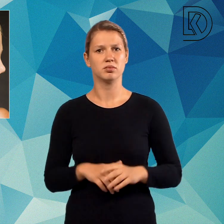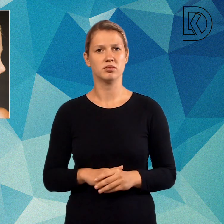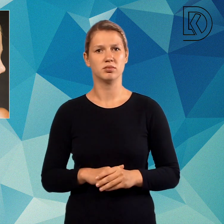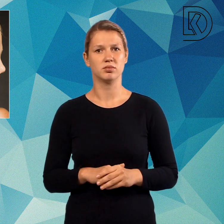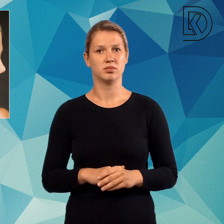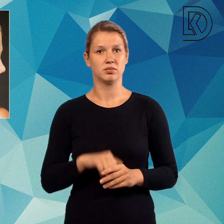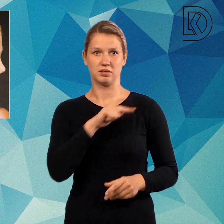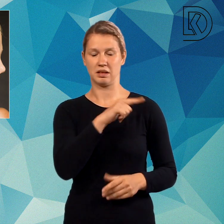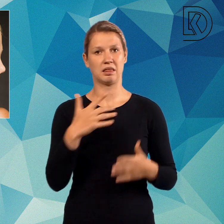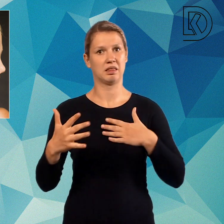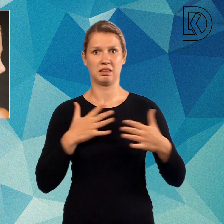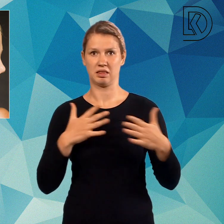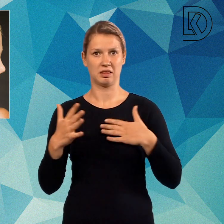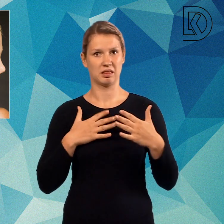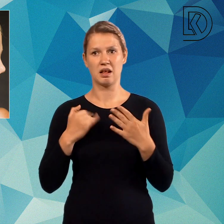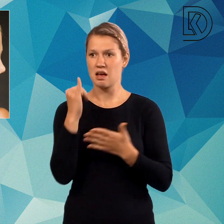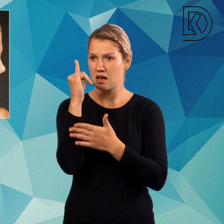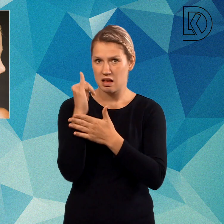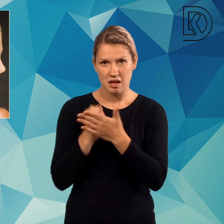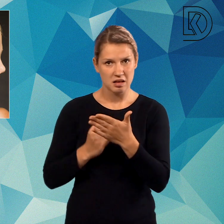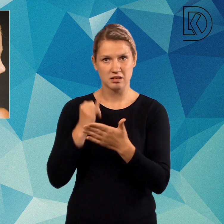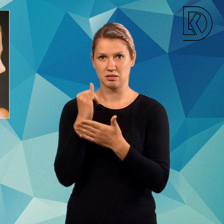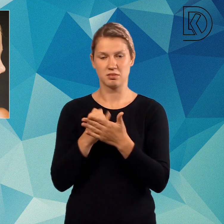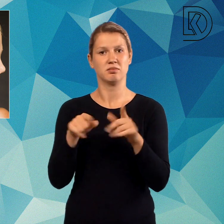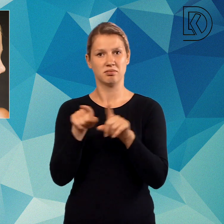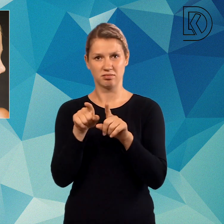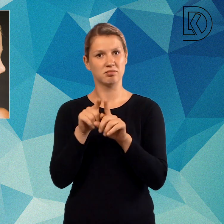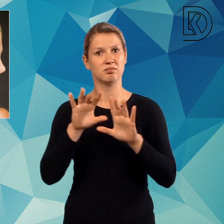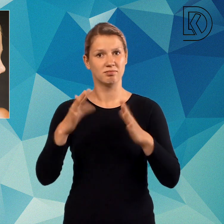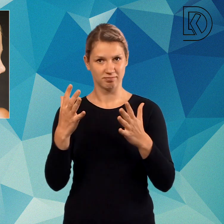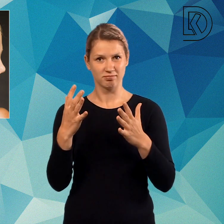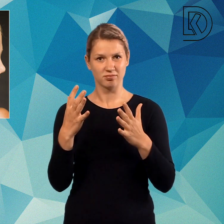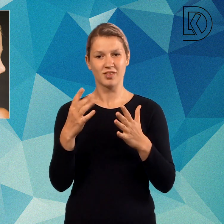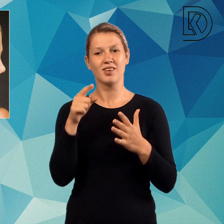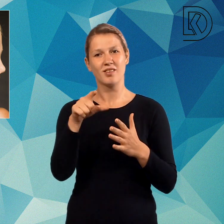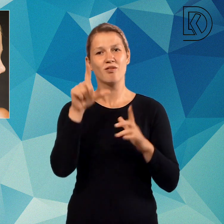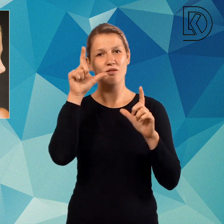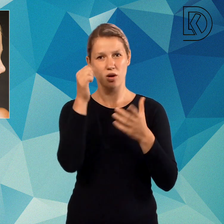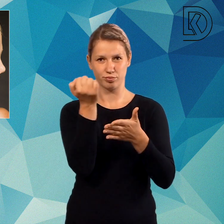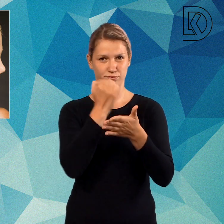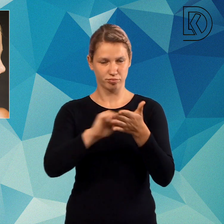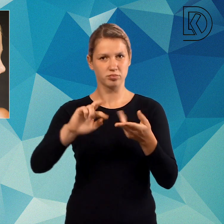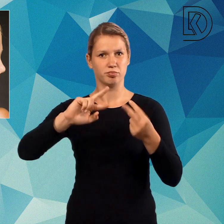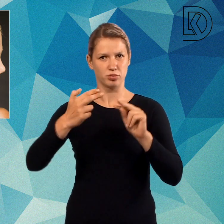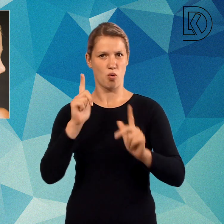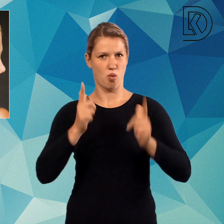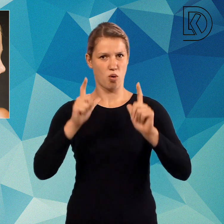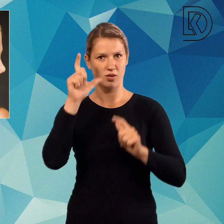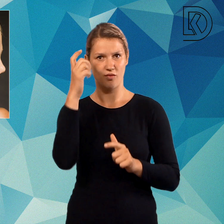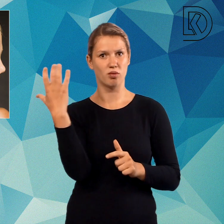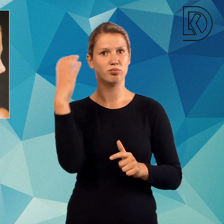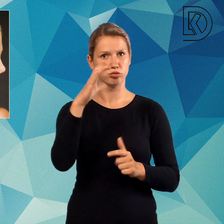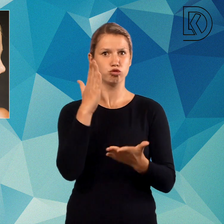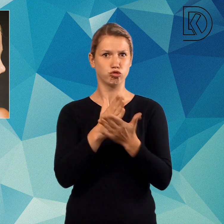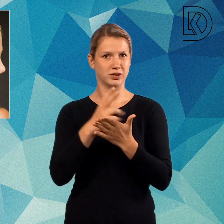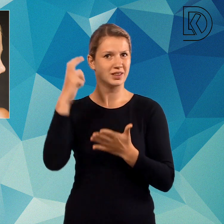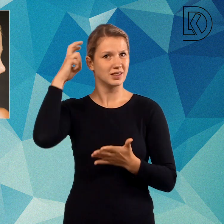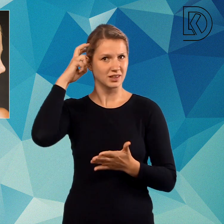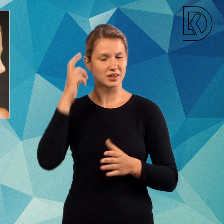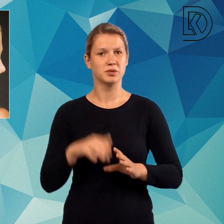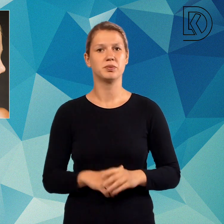Kompanija greitai atsiprašė ir pakeitė jos nuotrauką į originalią, kurioje matomas implantas.